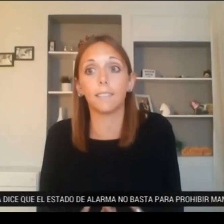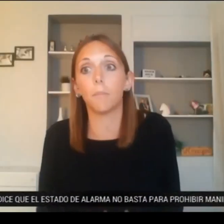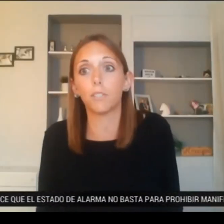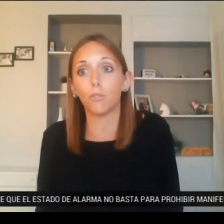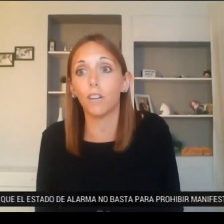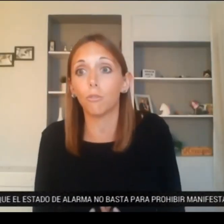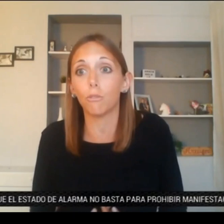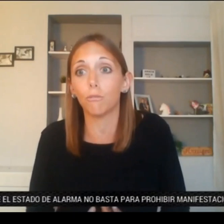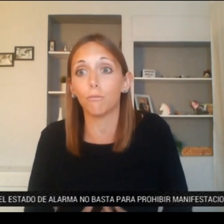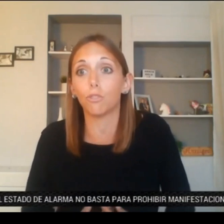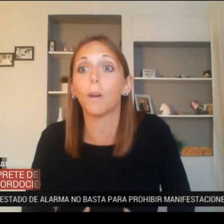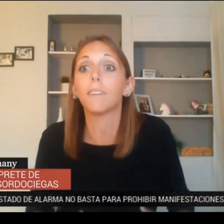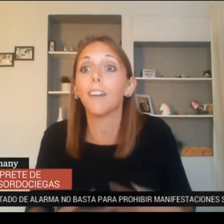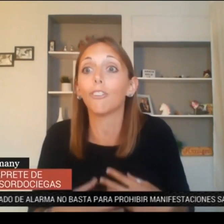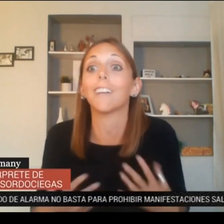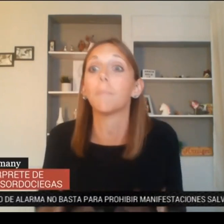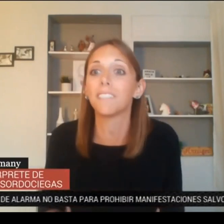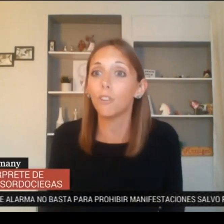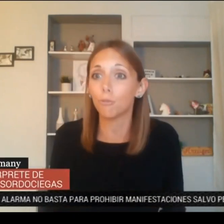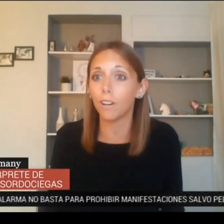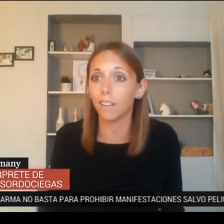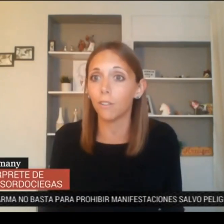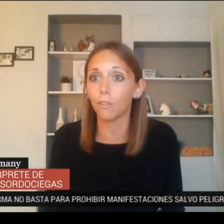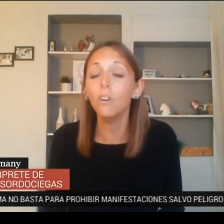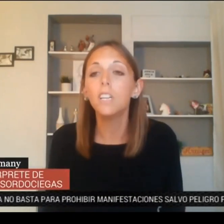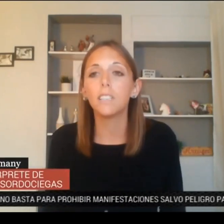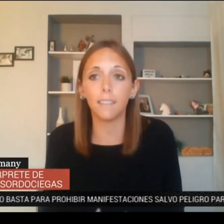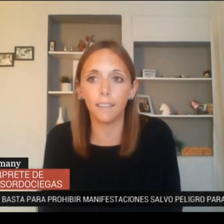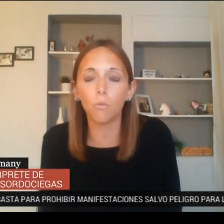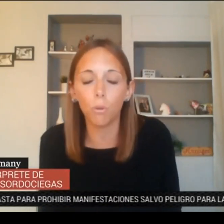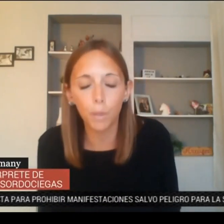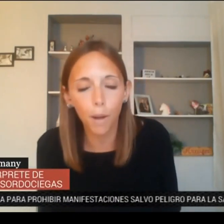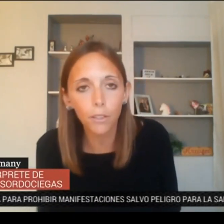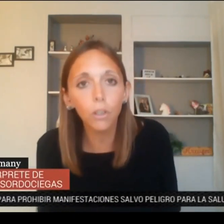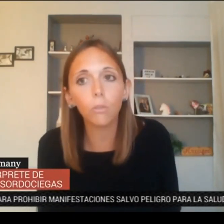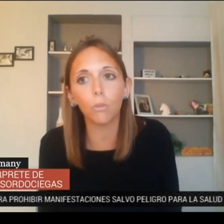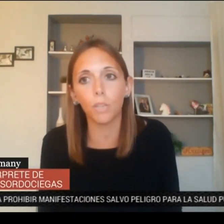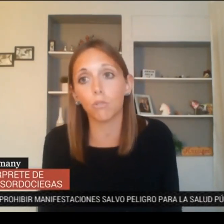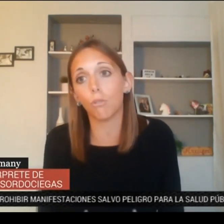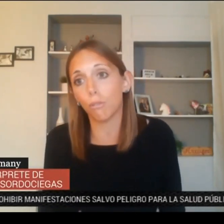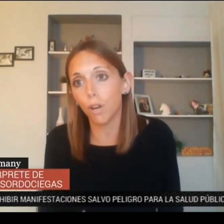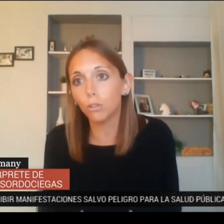Esta persona no sabía lo que estaba pasando a su alrededor Se trata de un hombre mayor, sordociego total